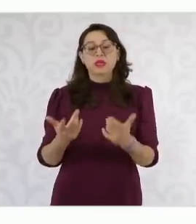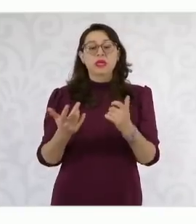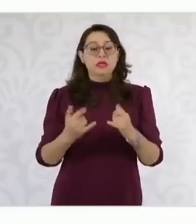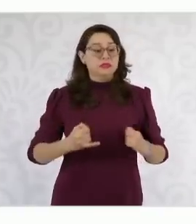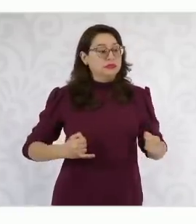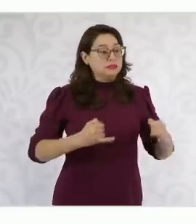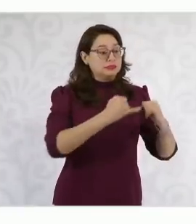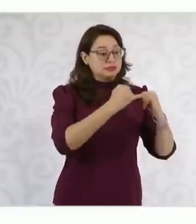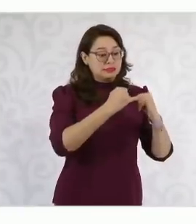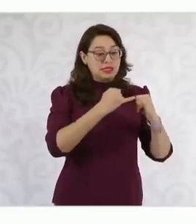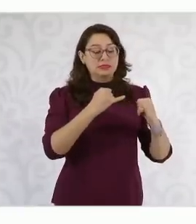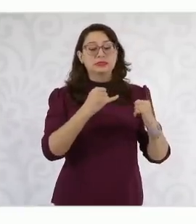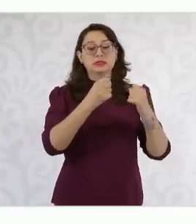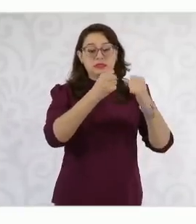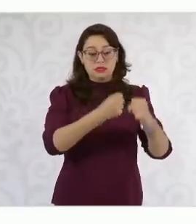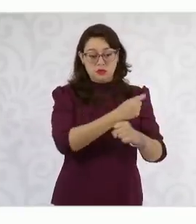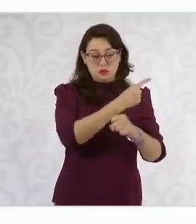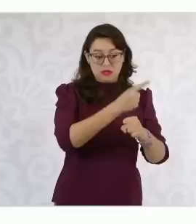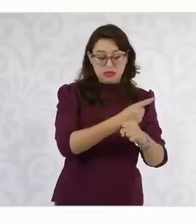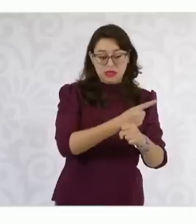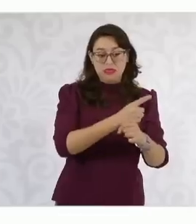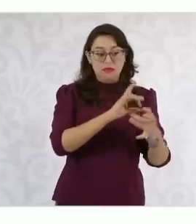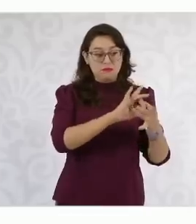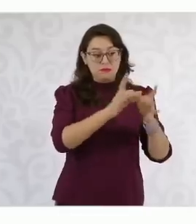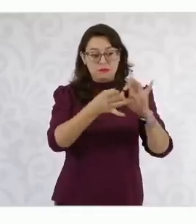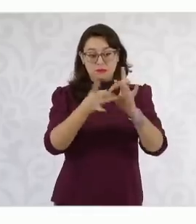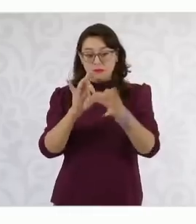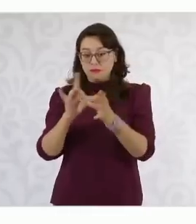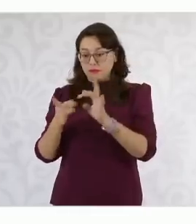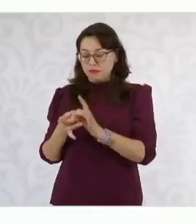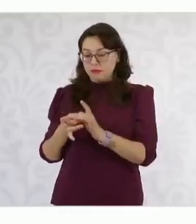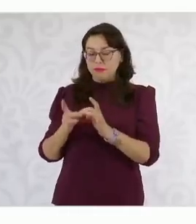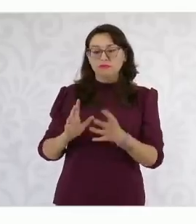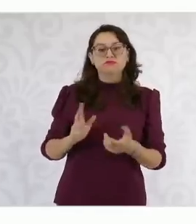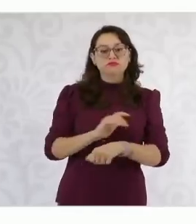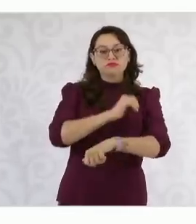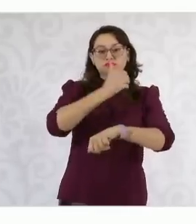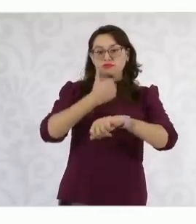del gabinete de seguridad y se establecieron puestos de control se incorporaron lectores de